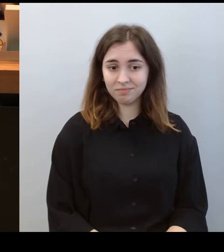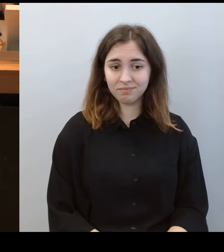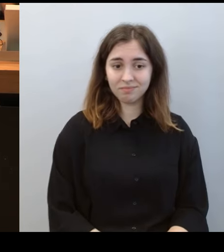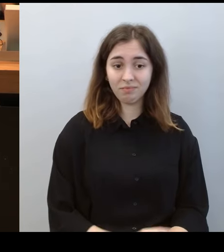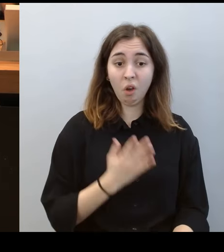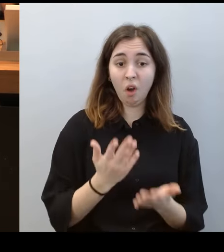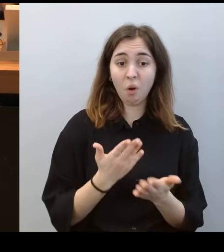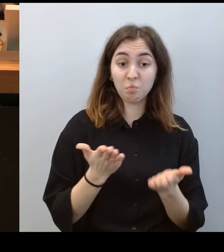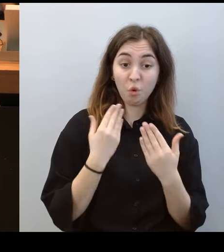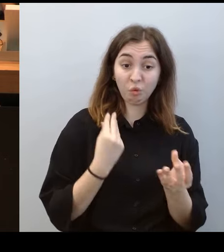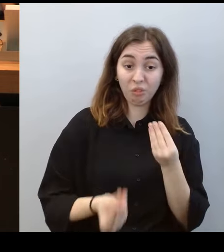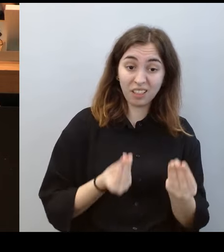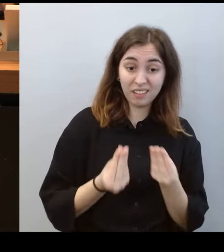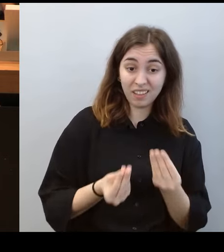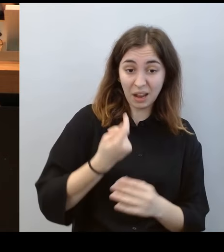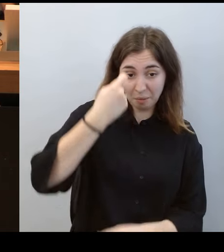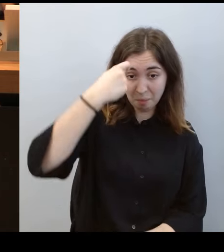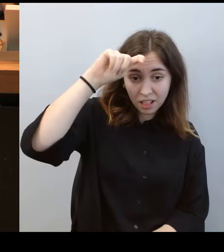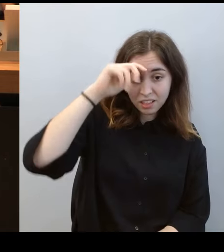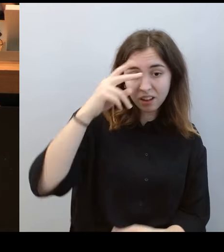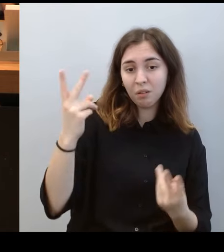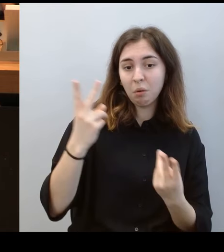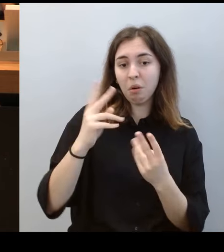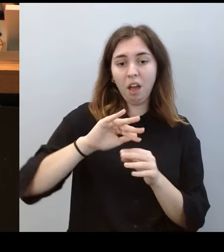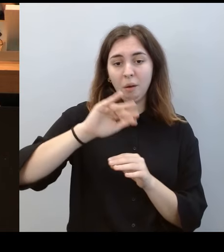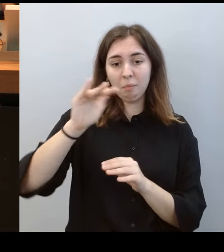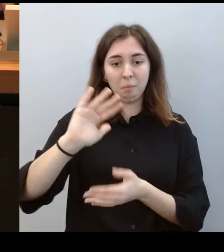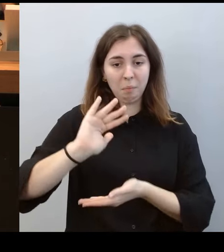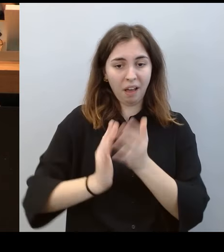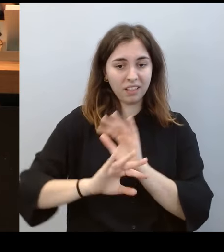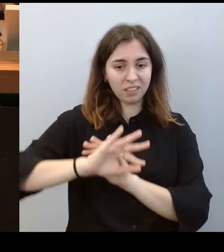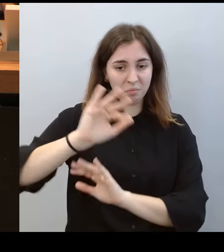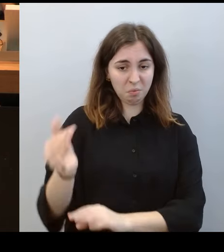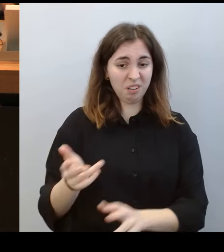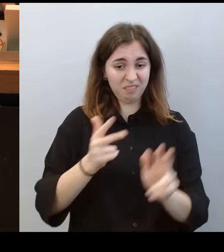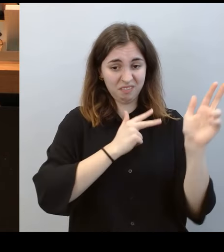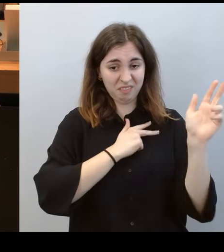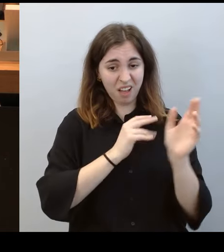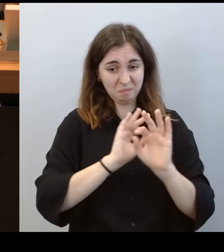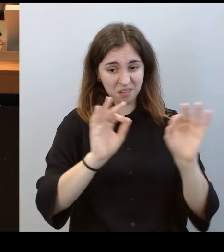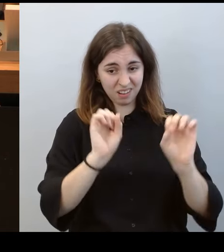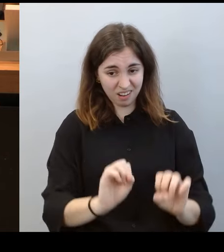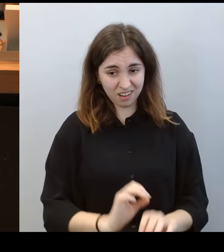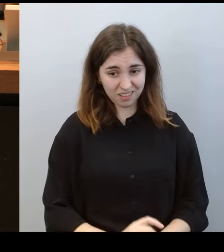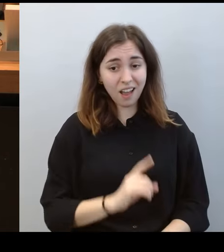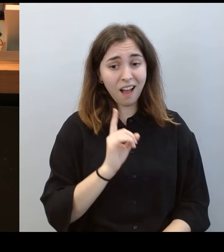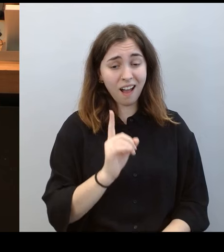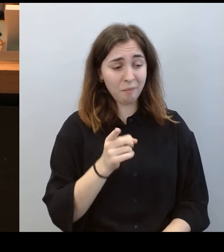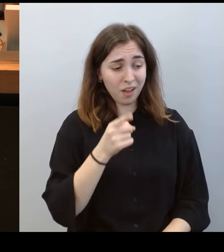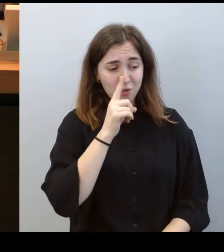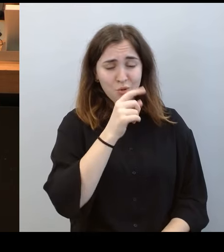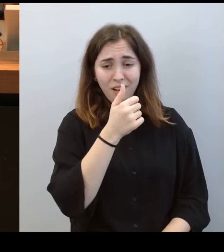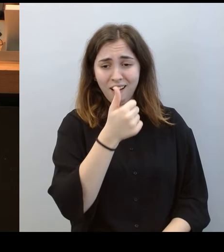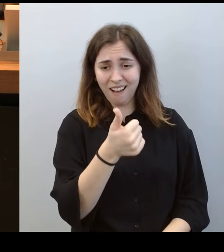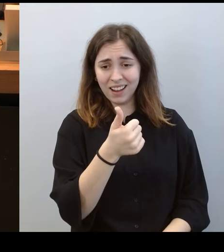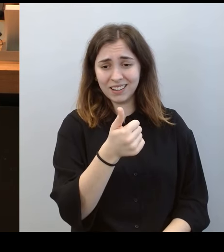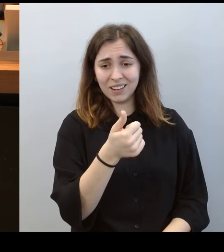Berlin, Brandenburg wesentlich verbessern kann, wenn wir eine lokale Maßnahme haben, das ist schon praktisch kaum